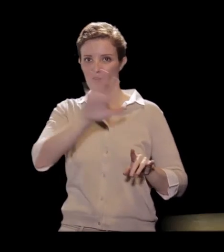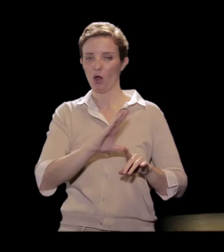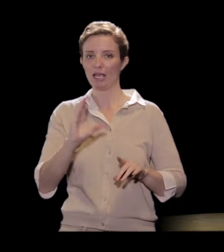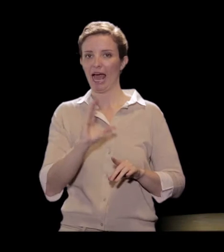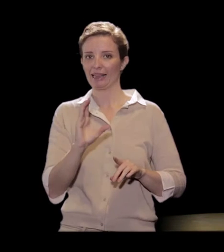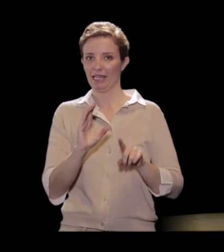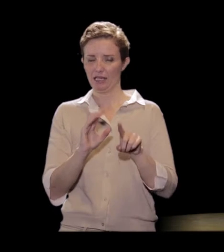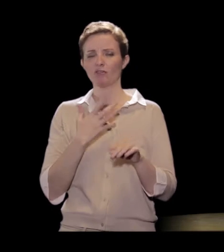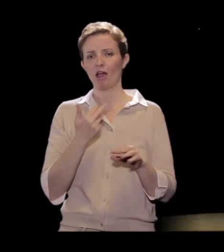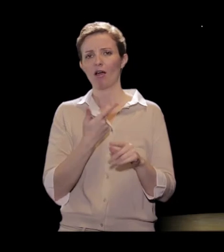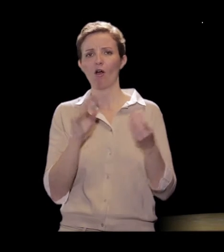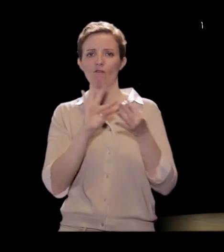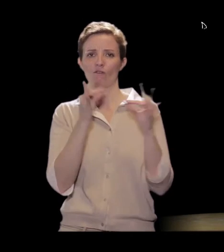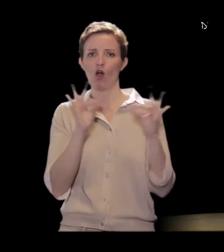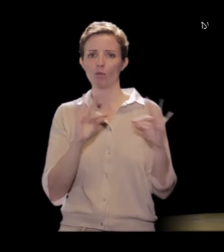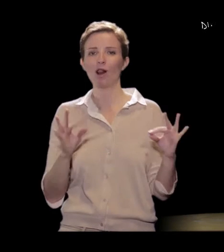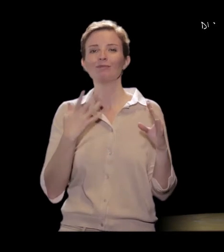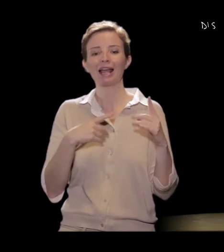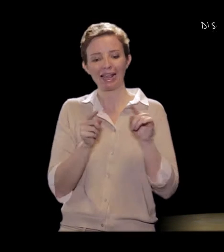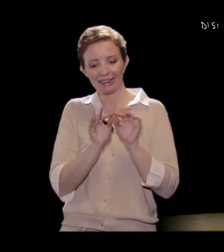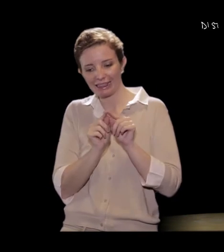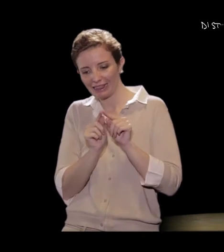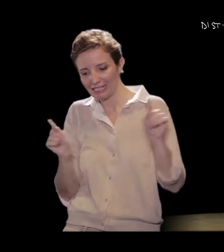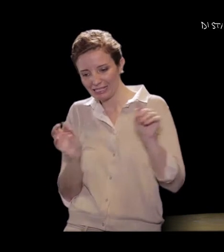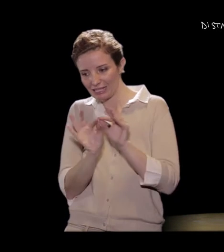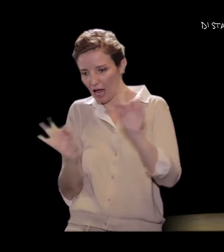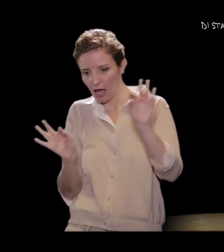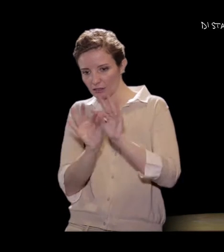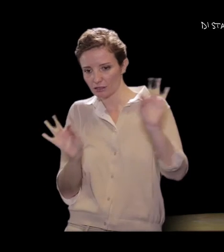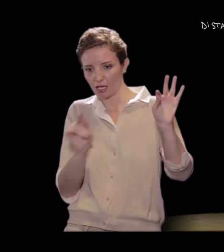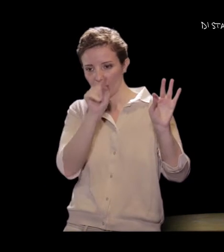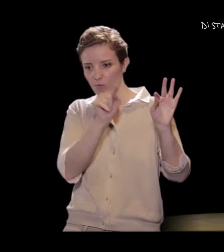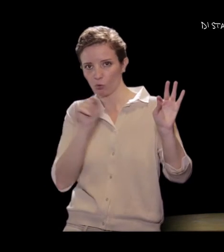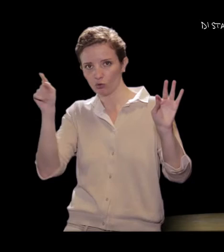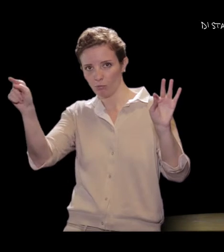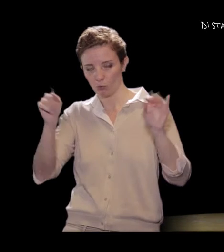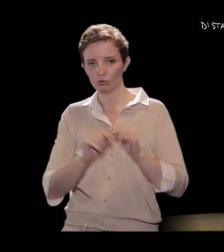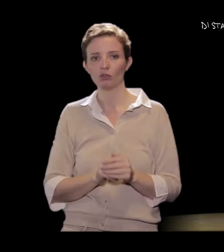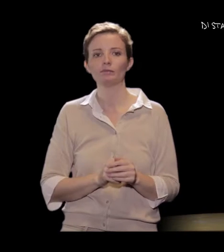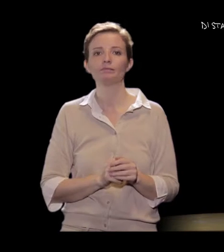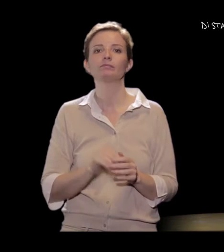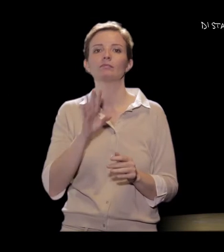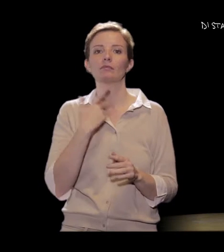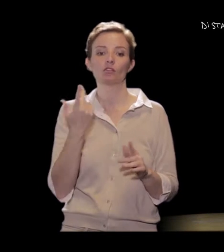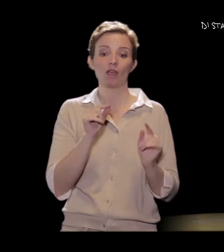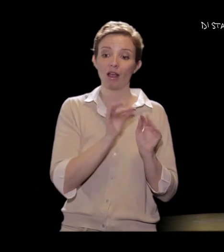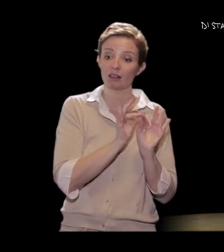Per esempio quelle che riguardano la distanza tra due punti nel piano. Per quanto riguarda la distanza tra due punti